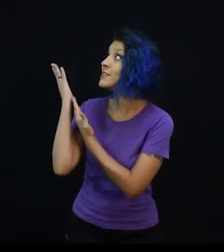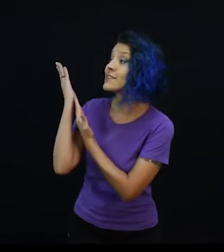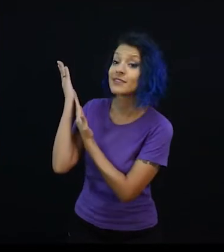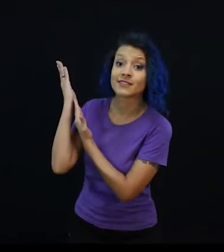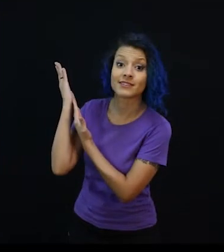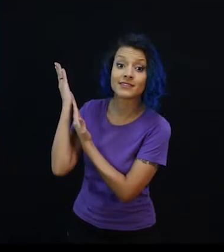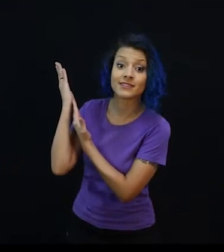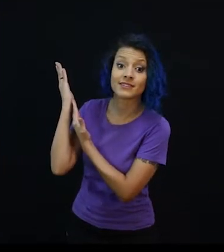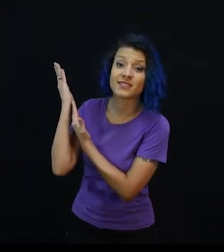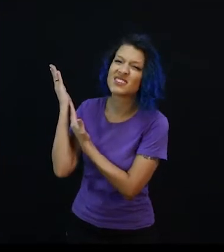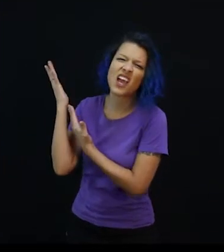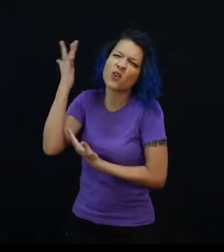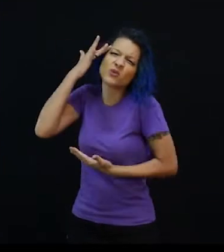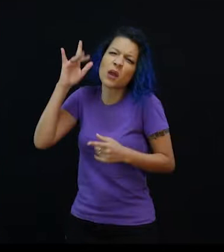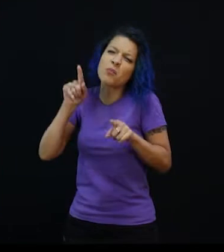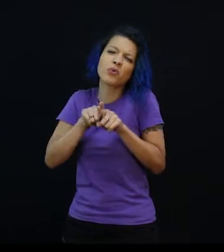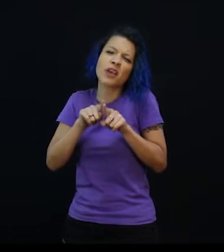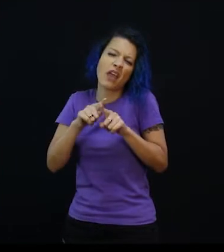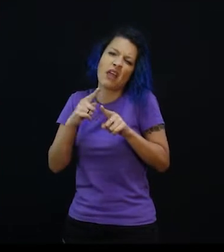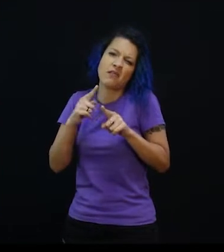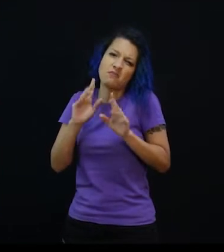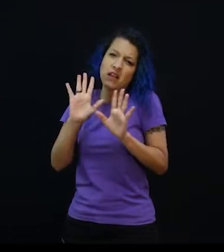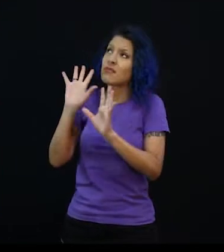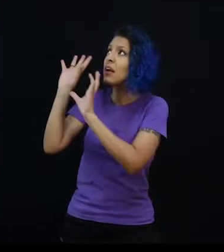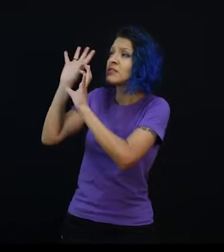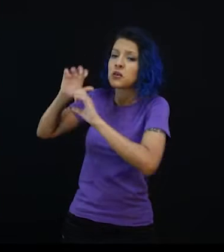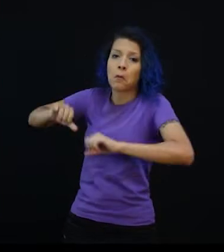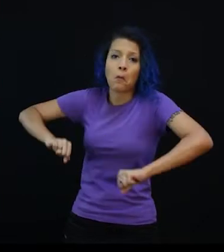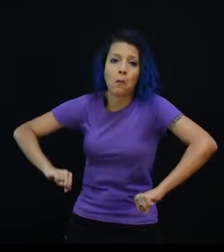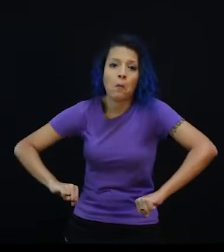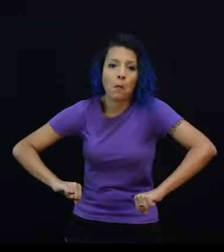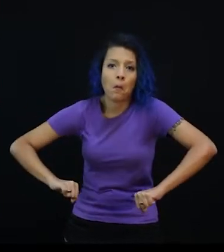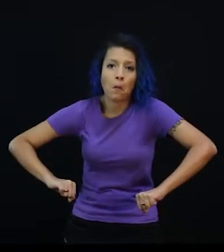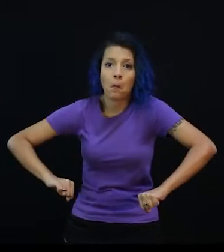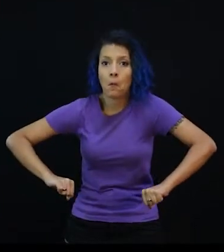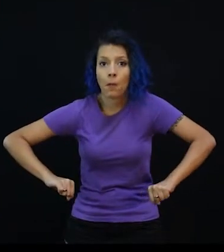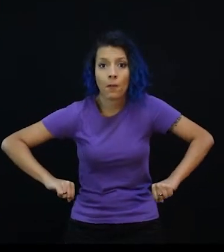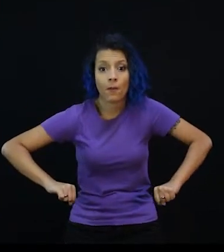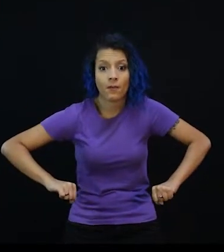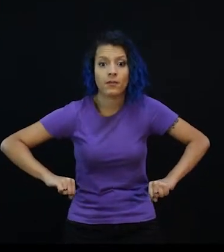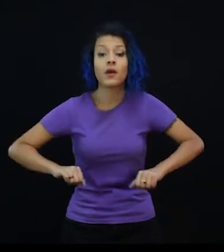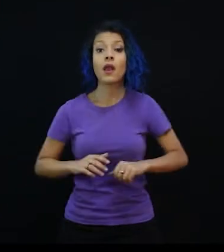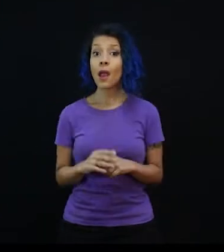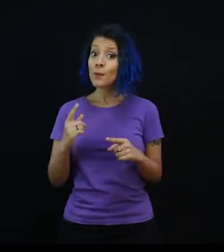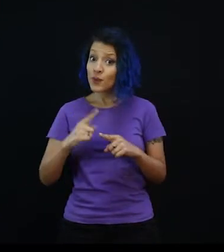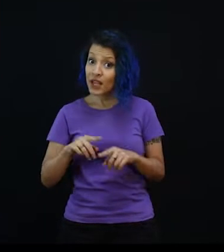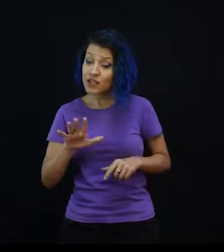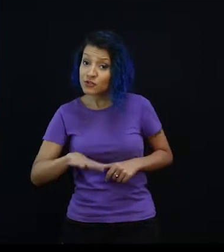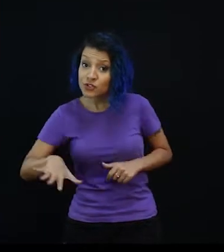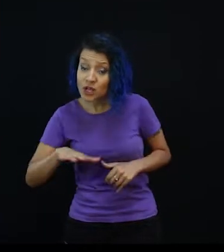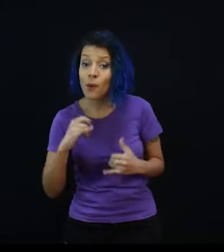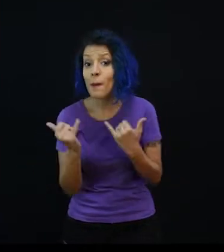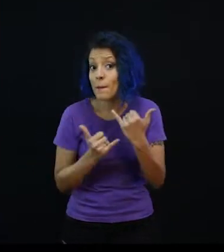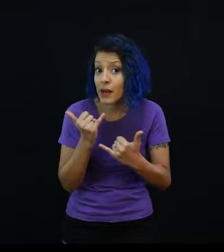Não sei por que, mas é assim um porco. Porque toda vez no show as pessoas fazem assim.